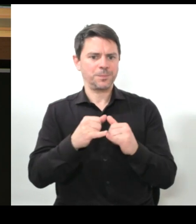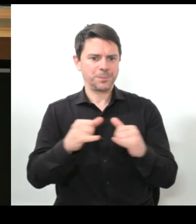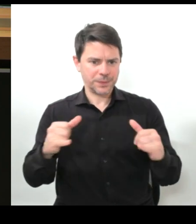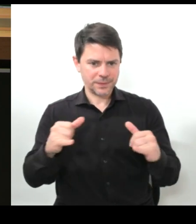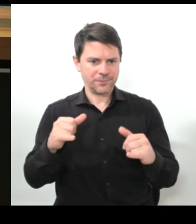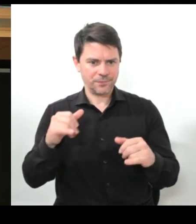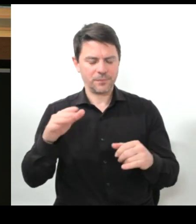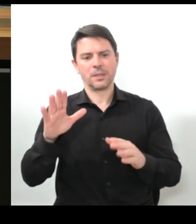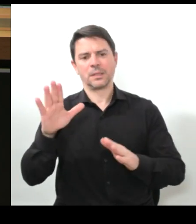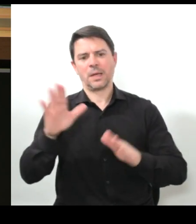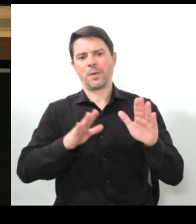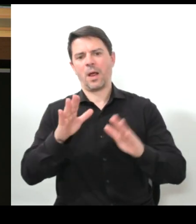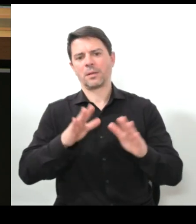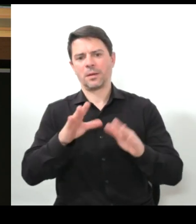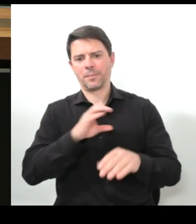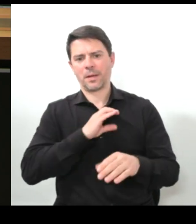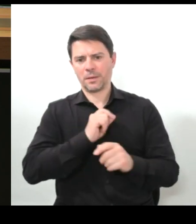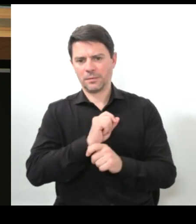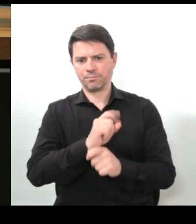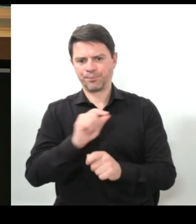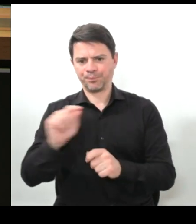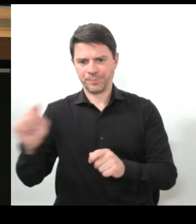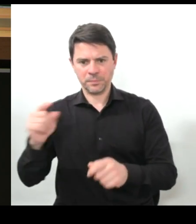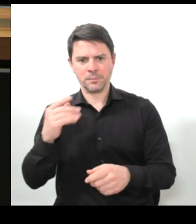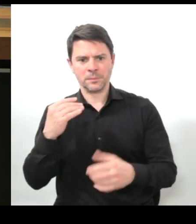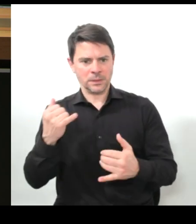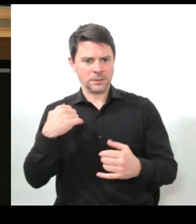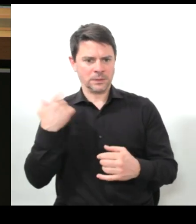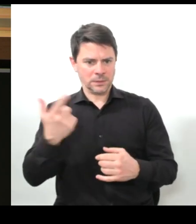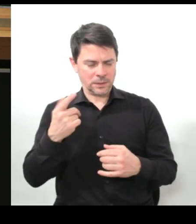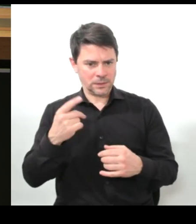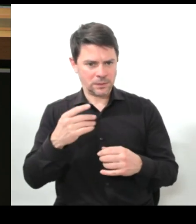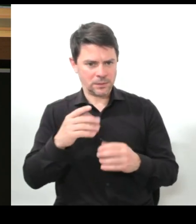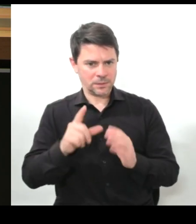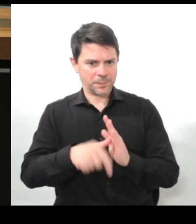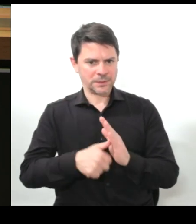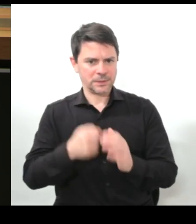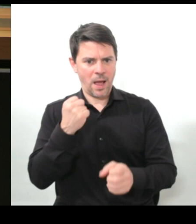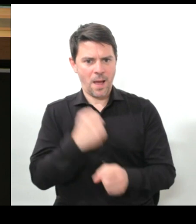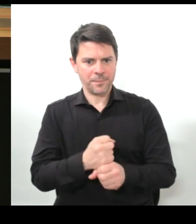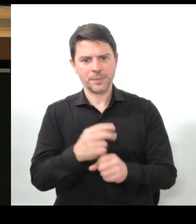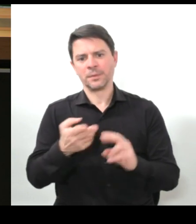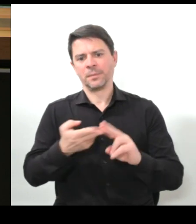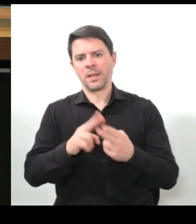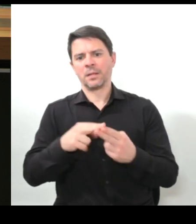Bezirksamts-Mitglieder aufzufor, in dem Zeitpunkt einer abweichenden Neuwahl einfach von